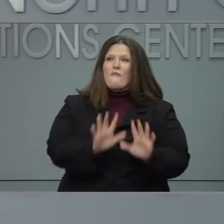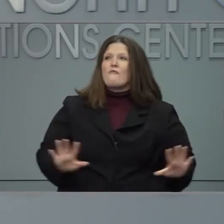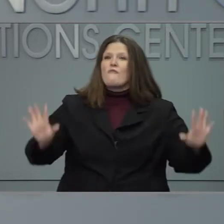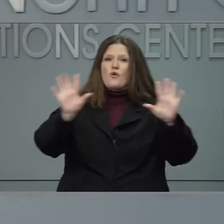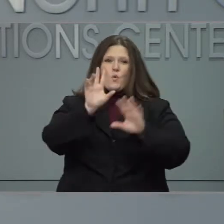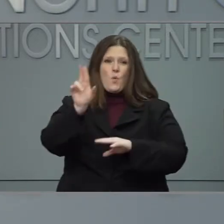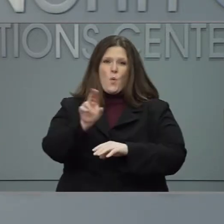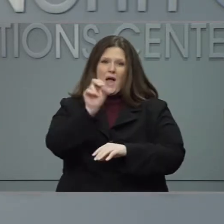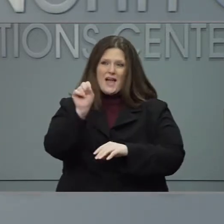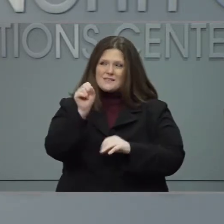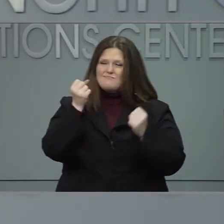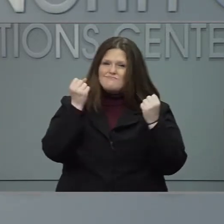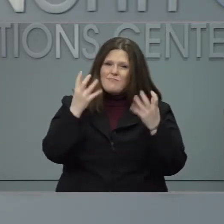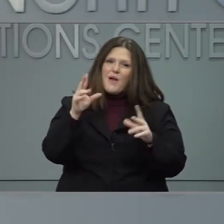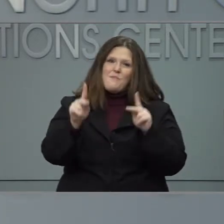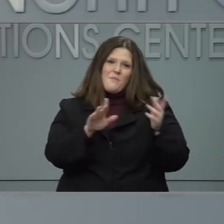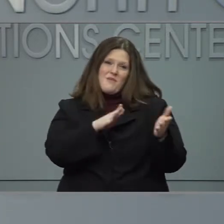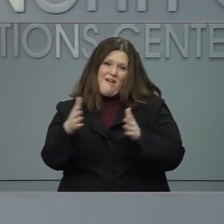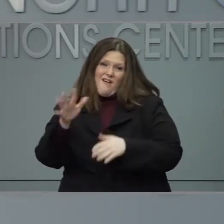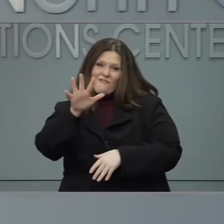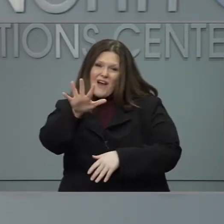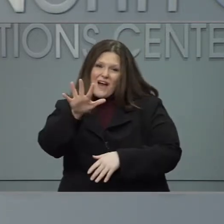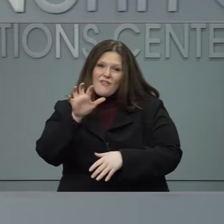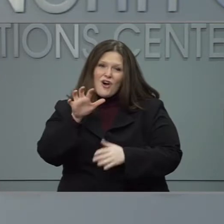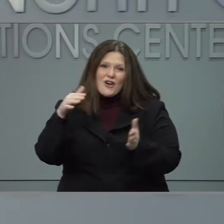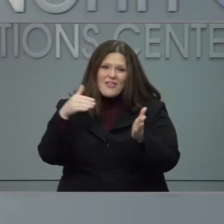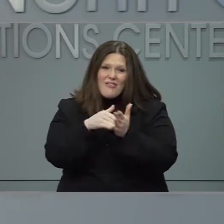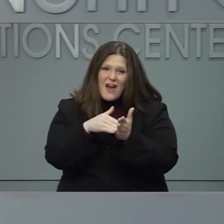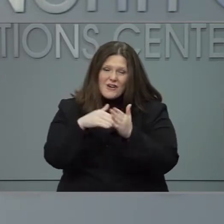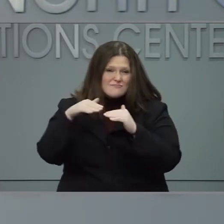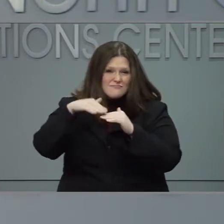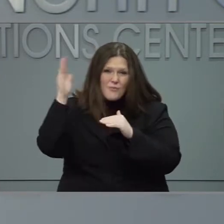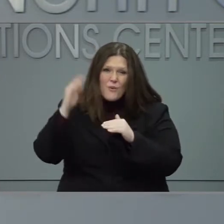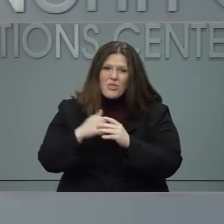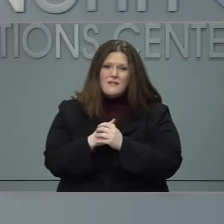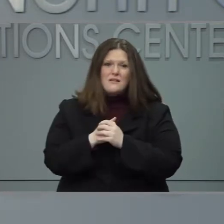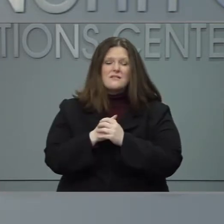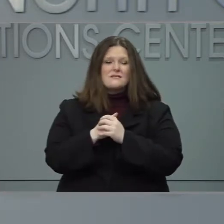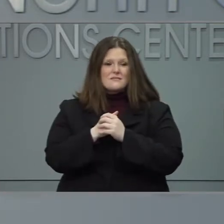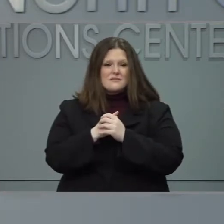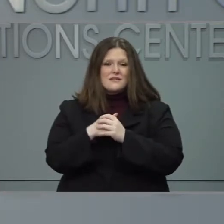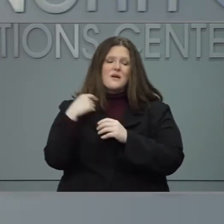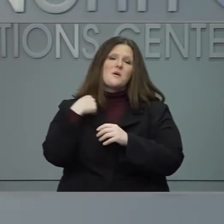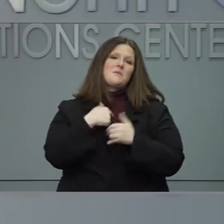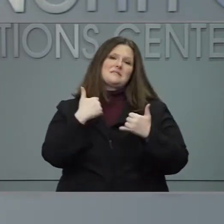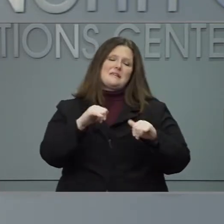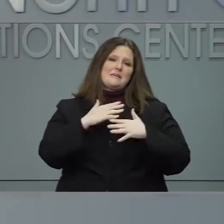de vidas. Pérdidas por covid seguimos de luto por los North Carolina s es por los de